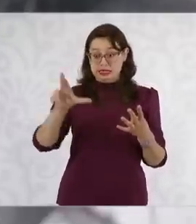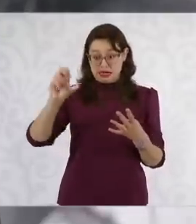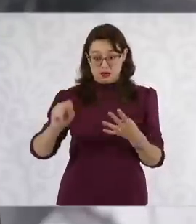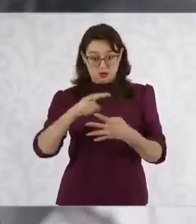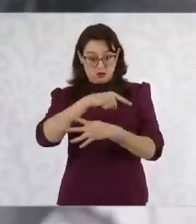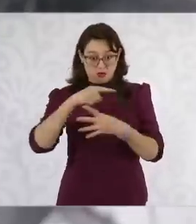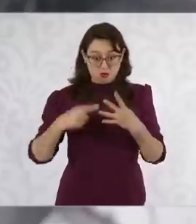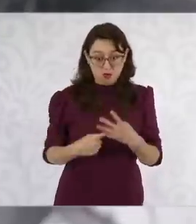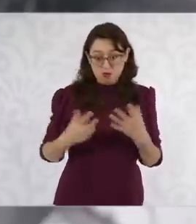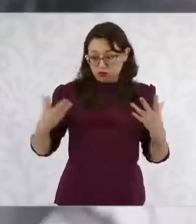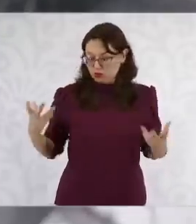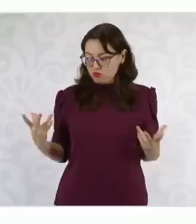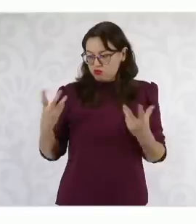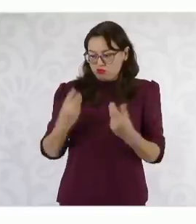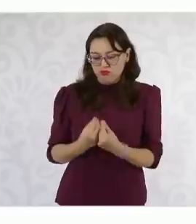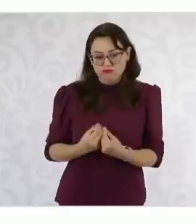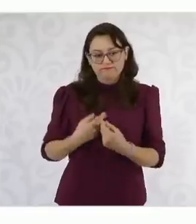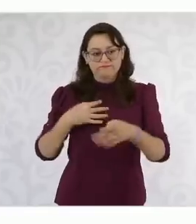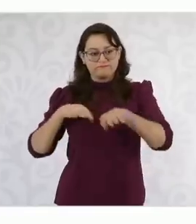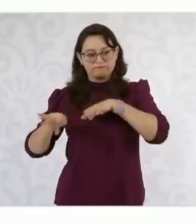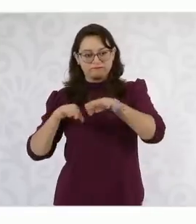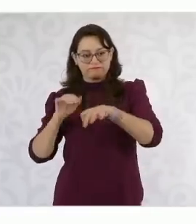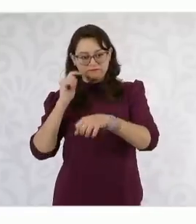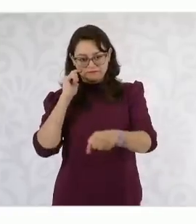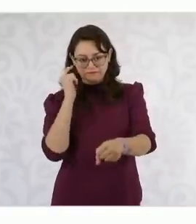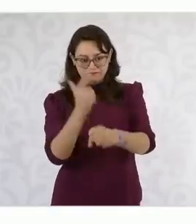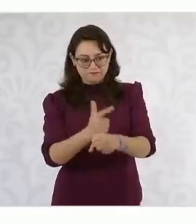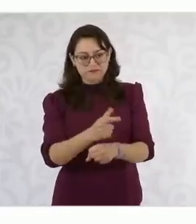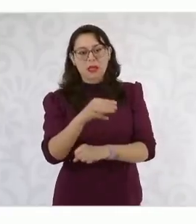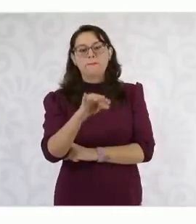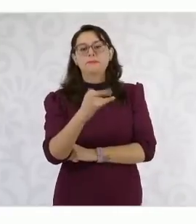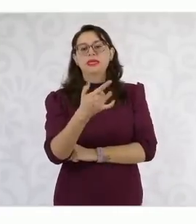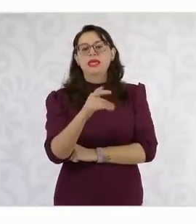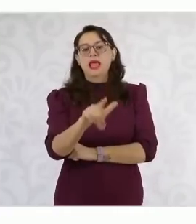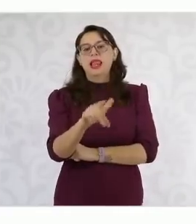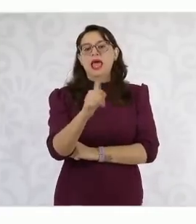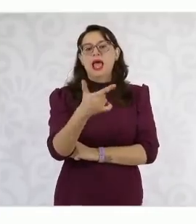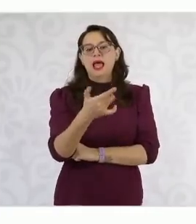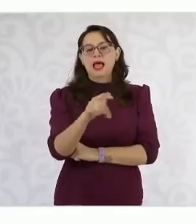con los delitos de homicidio y extorsión en el municipio de Cancún además cuenta con dos órdenes